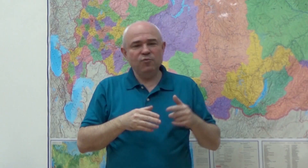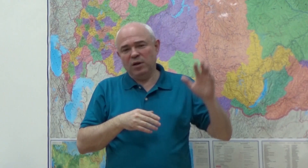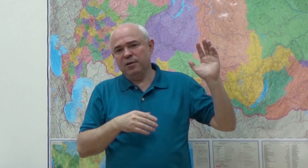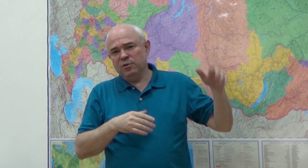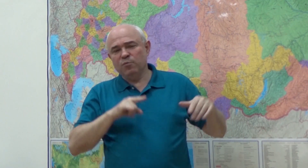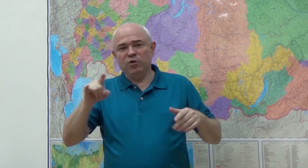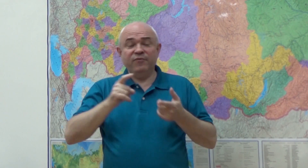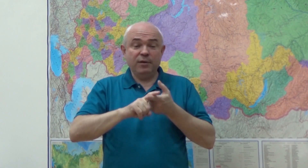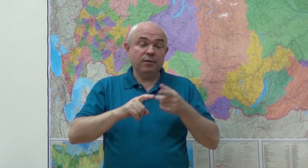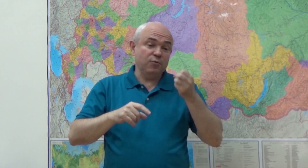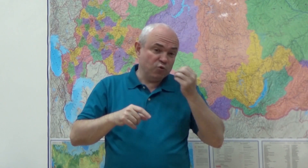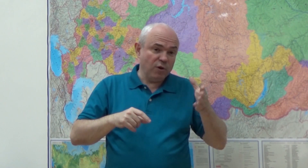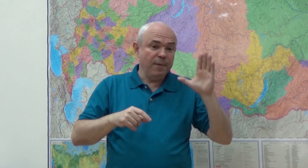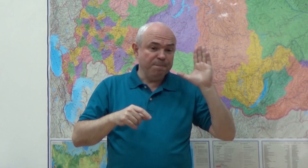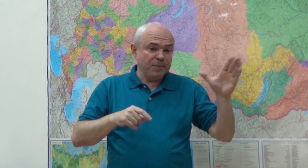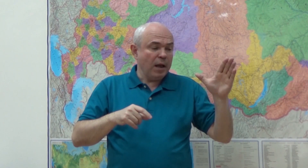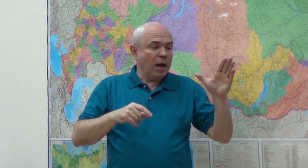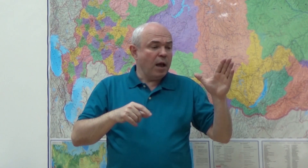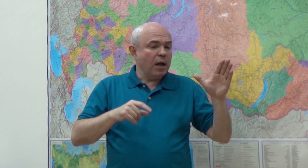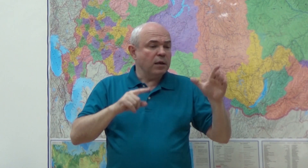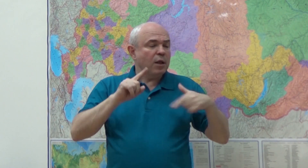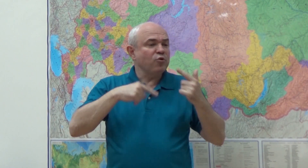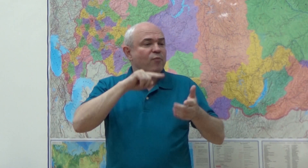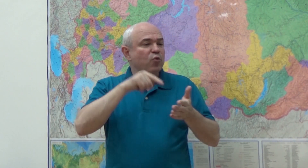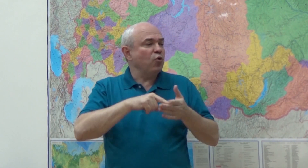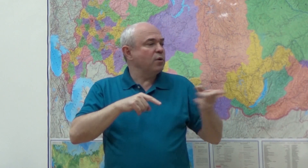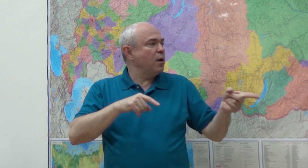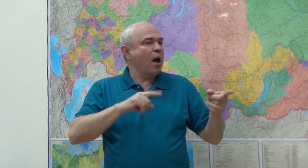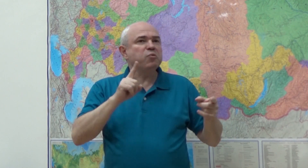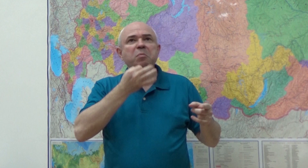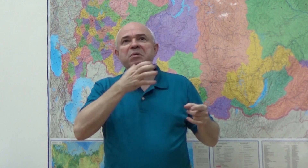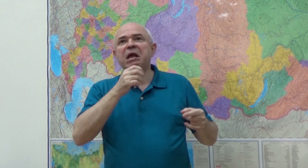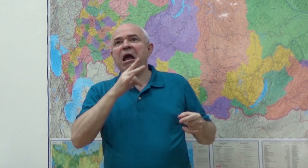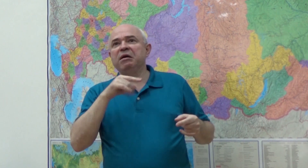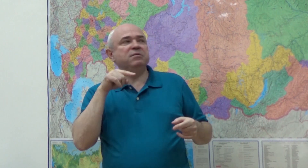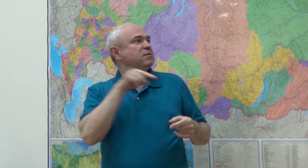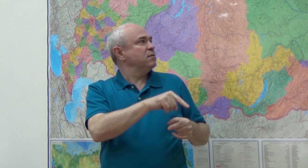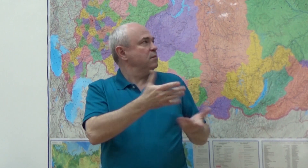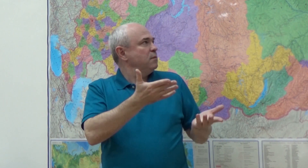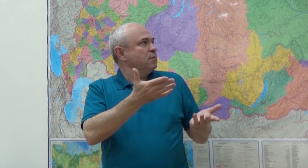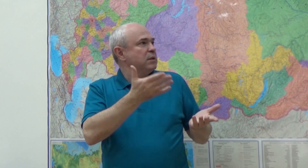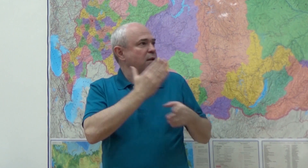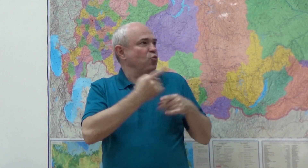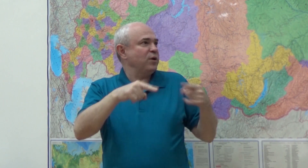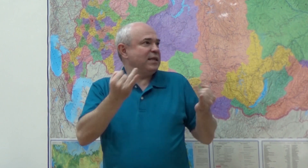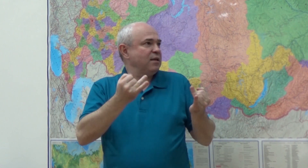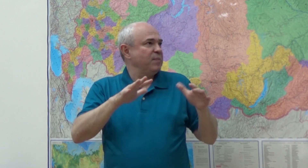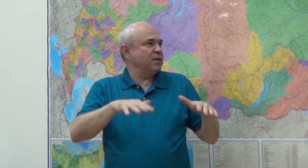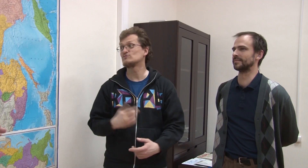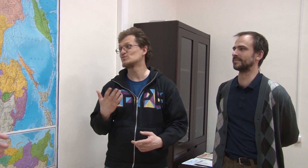Ну ладно. С самолётами это связано, хорошо. Следующий вопрос. Почему именно Сахалин? Есть другие интересные места.